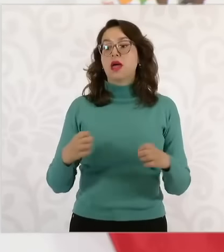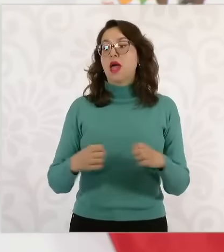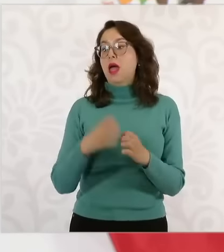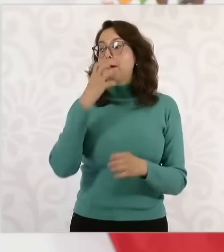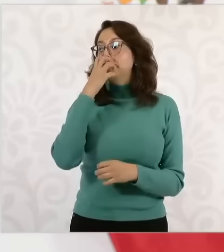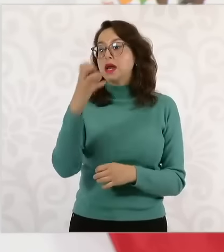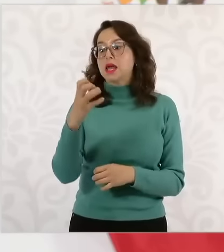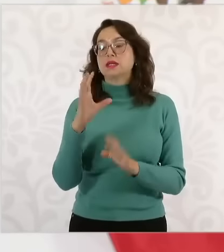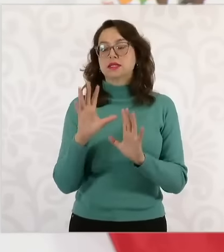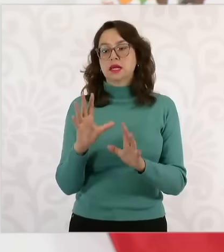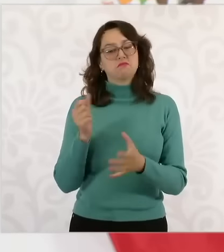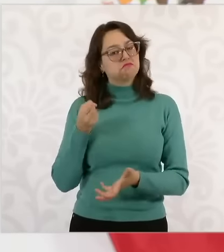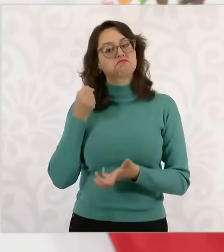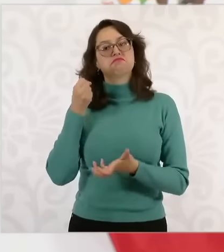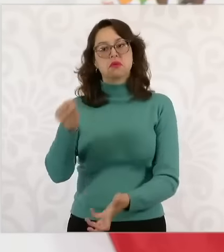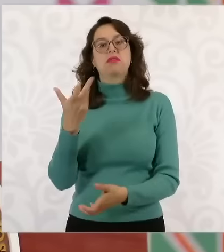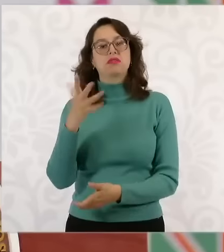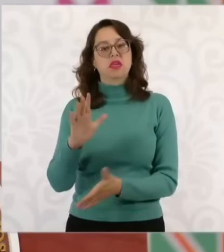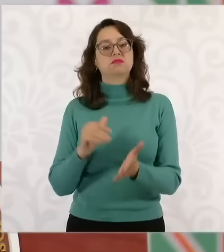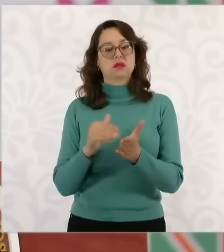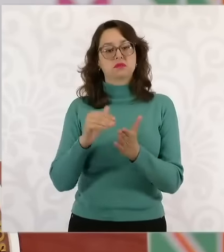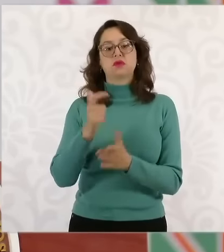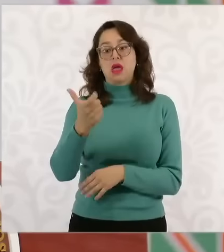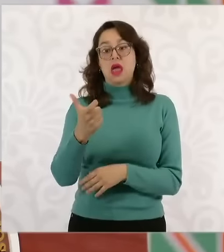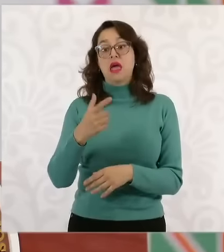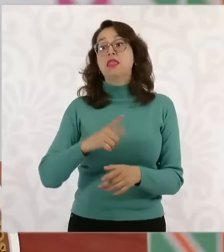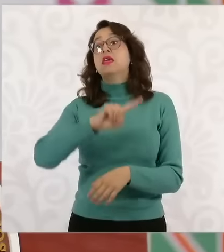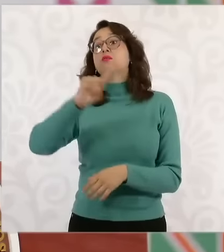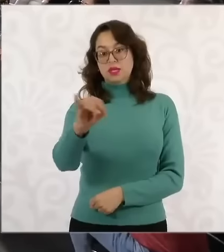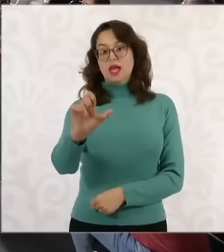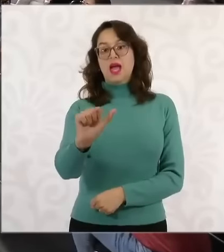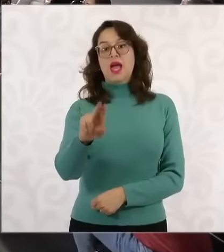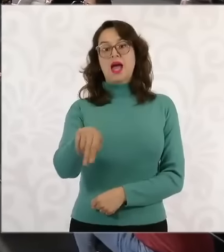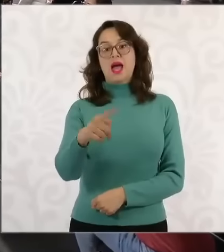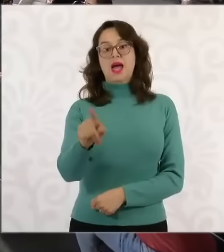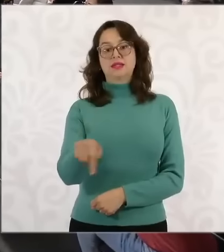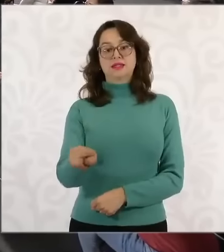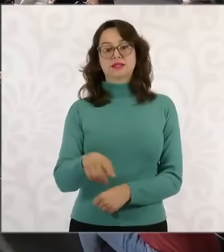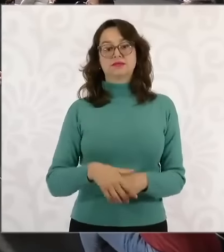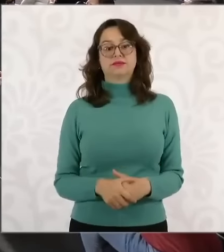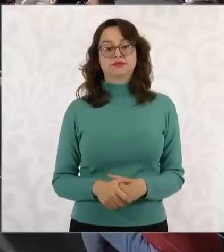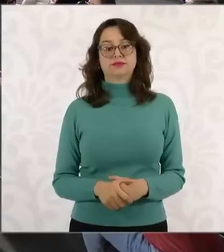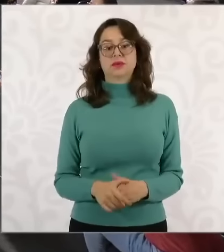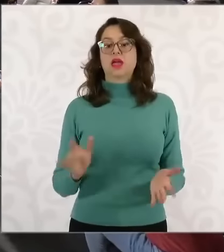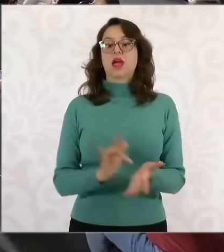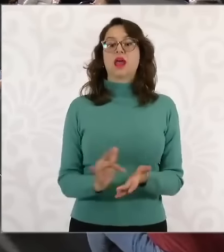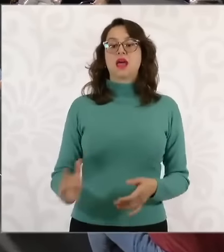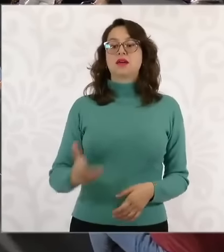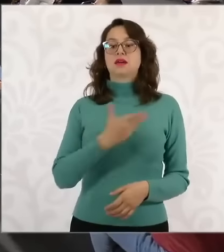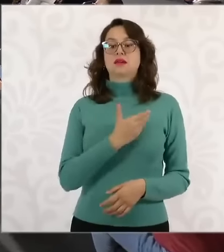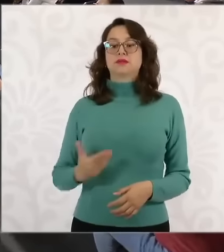la etapa de reconstrucción que ya llevará un monto adicional. Eh, gracias, presidenta. Eh,